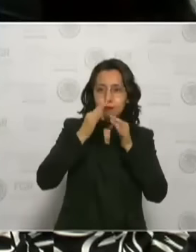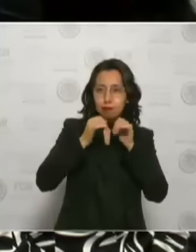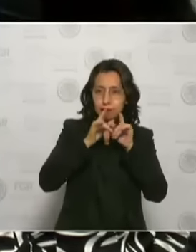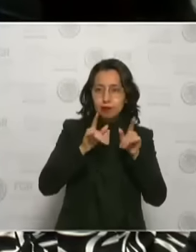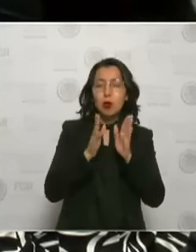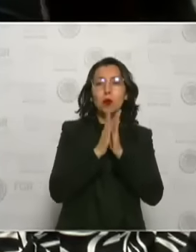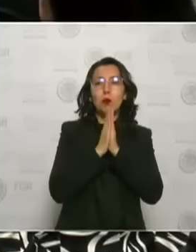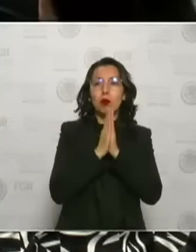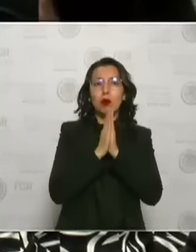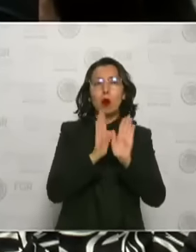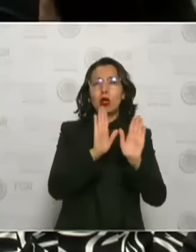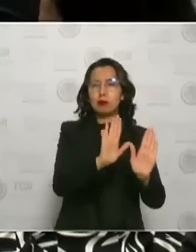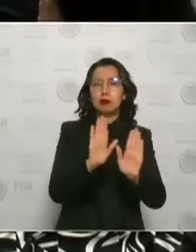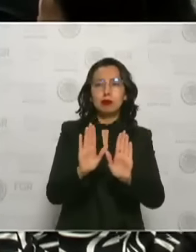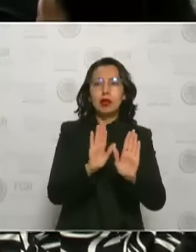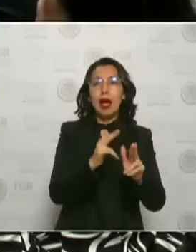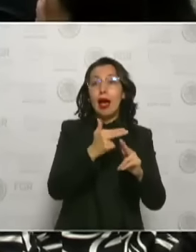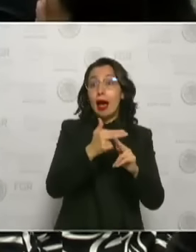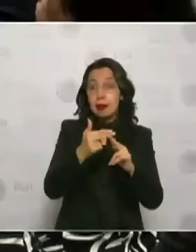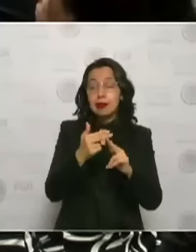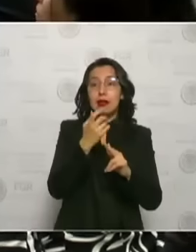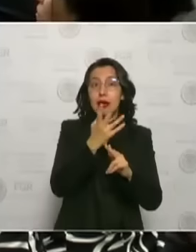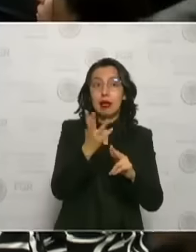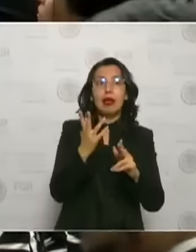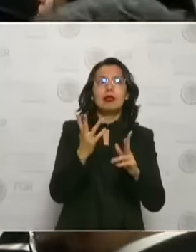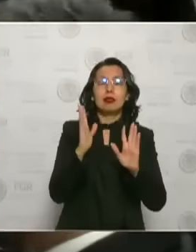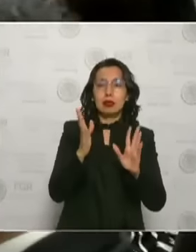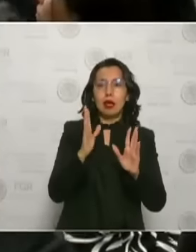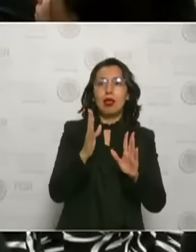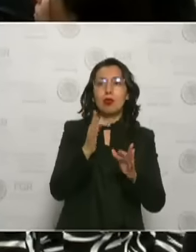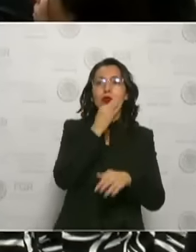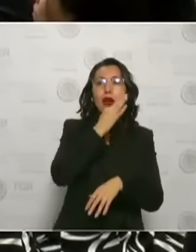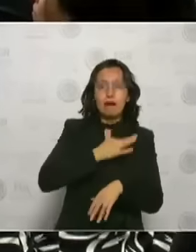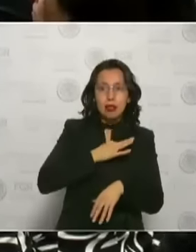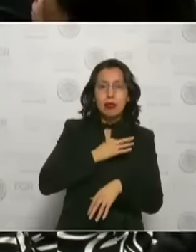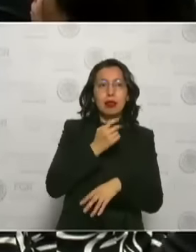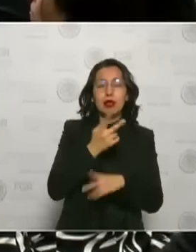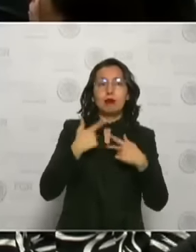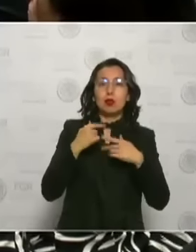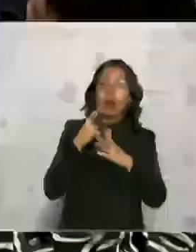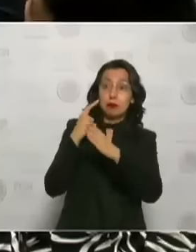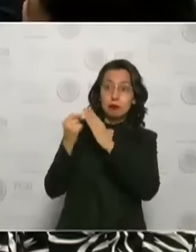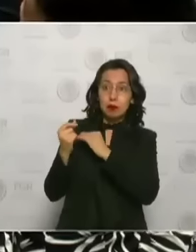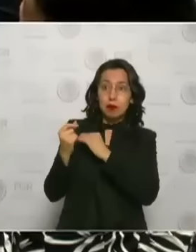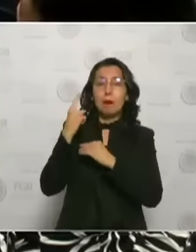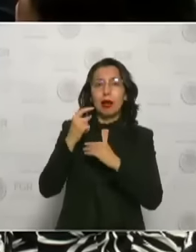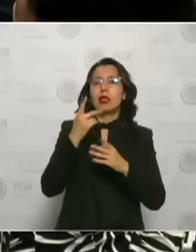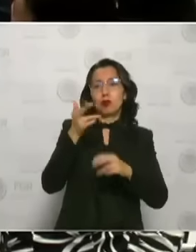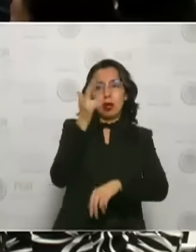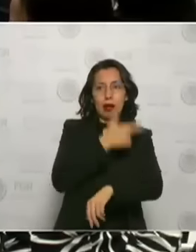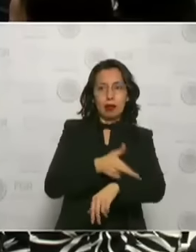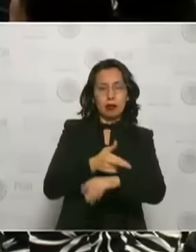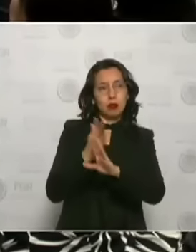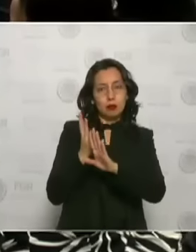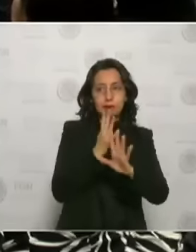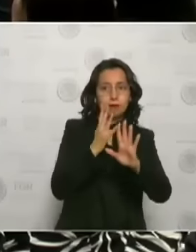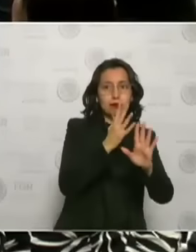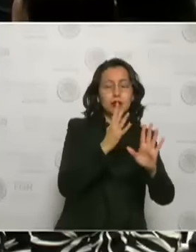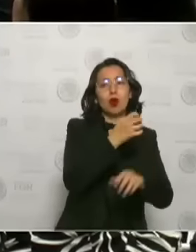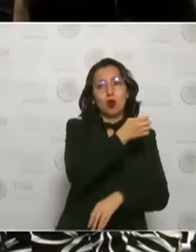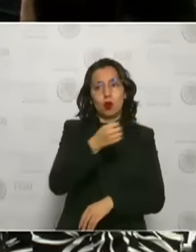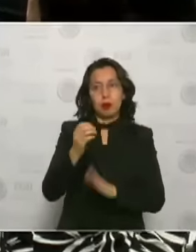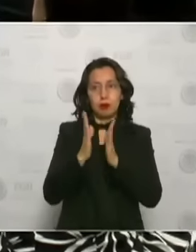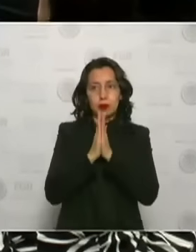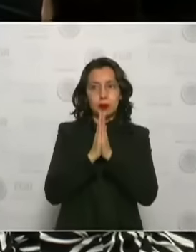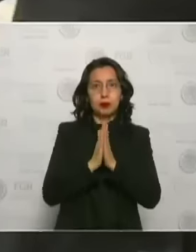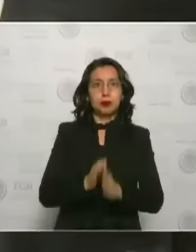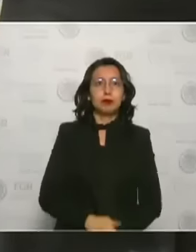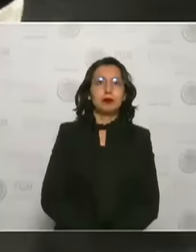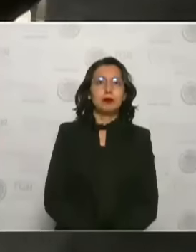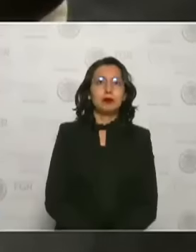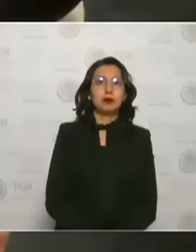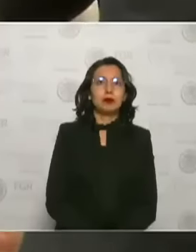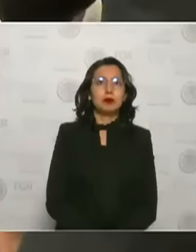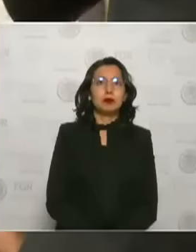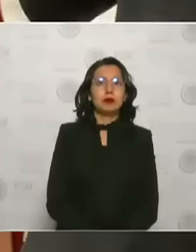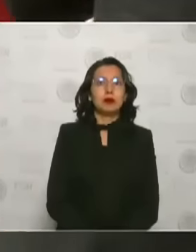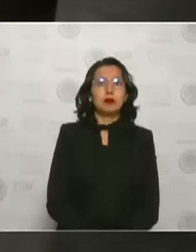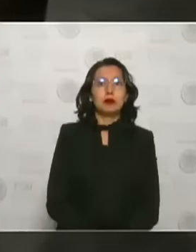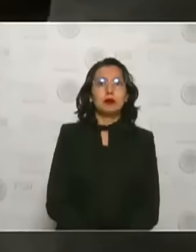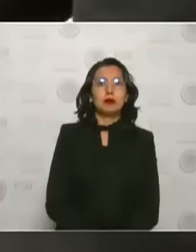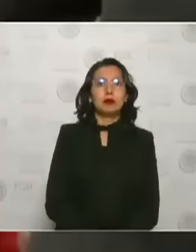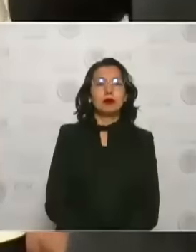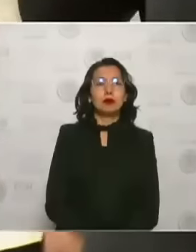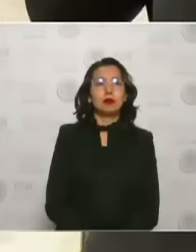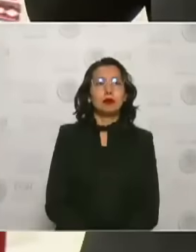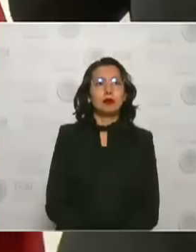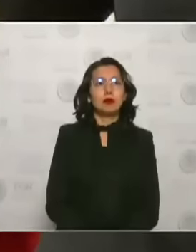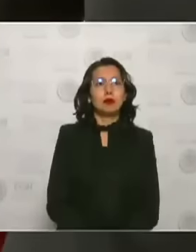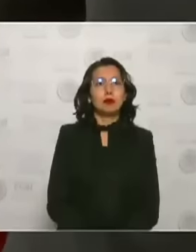para mantenerse en sus lugares hasta que por medio de su coordinación podamos generar su salida.